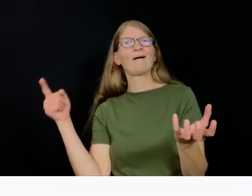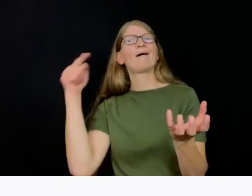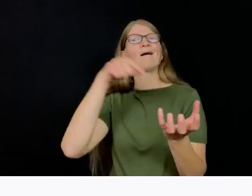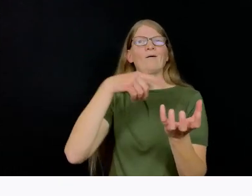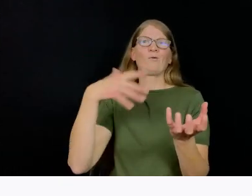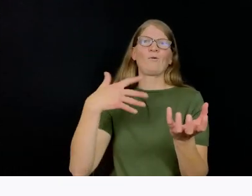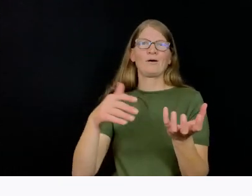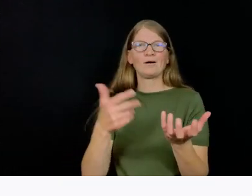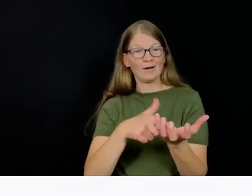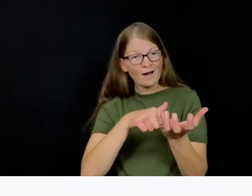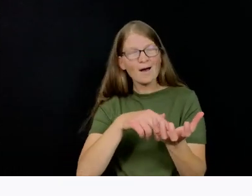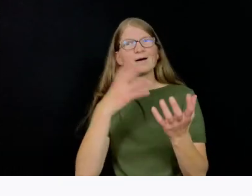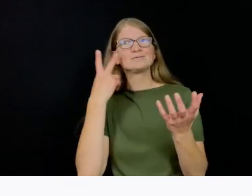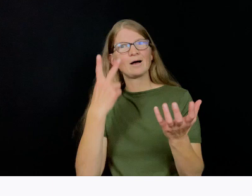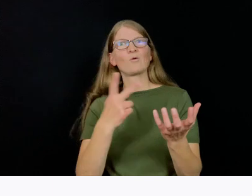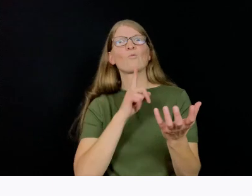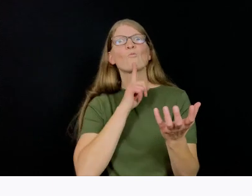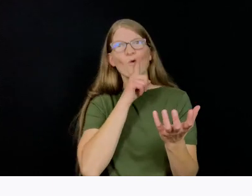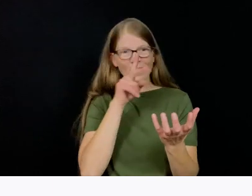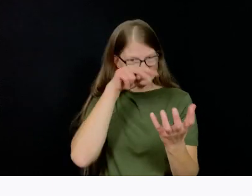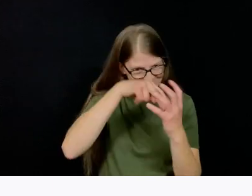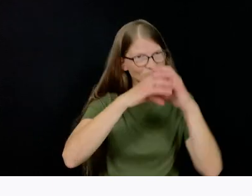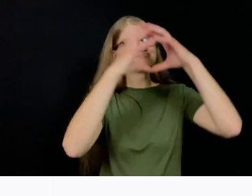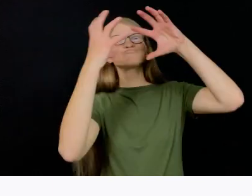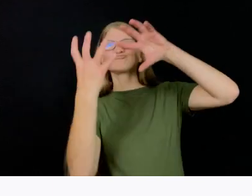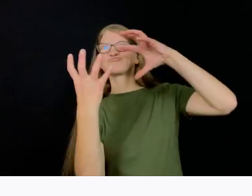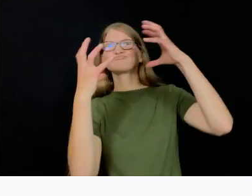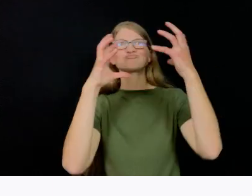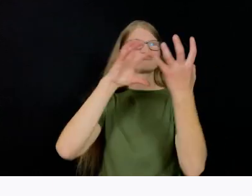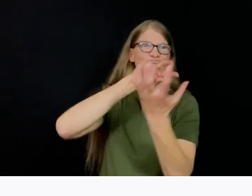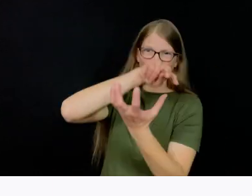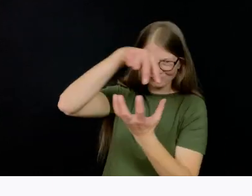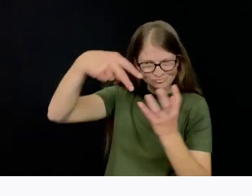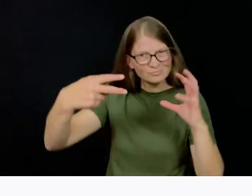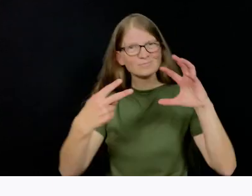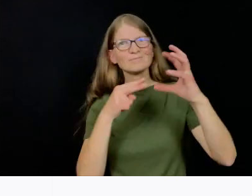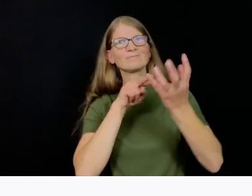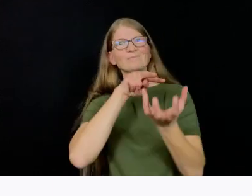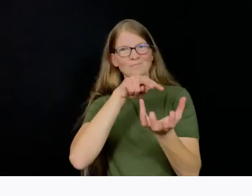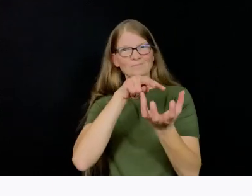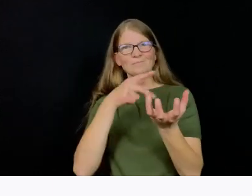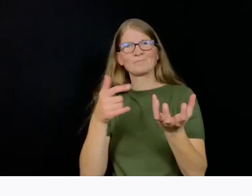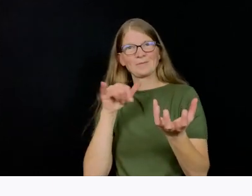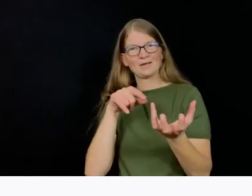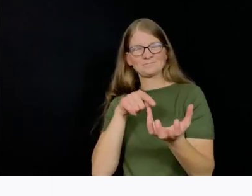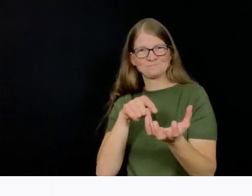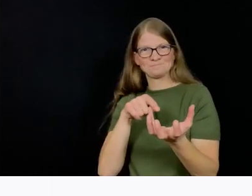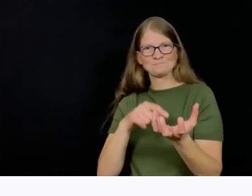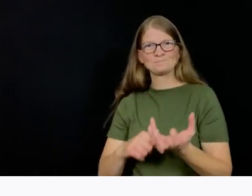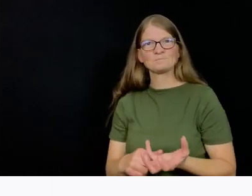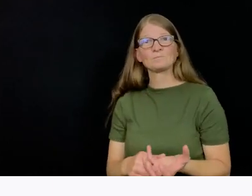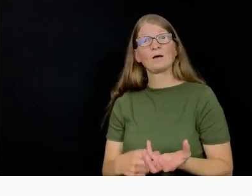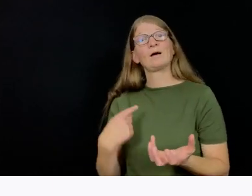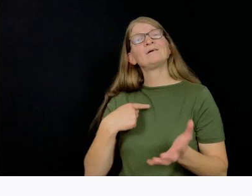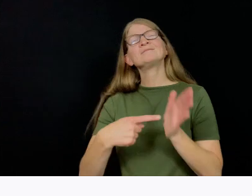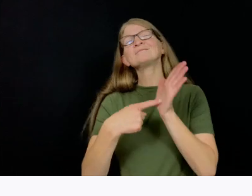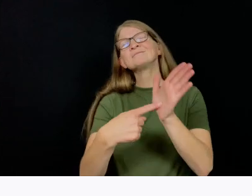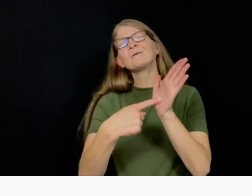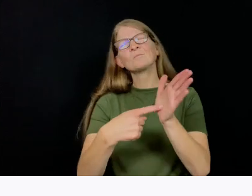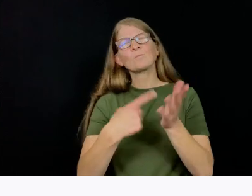أسهل قليلًا مما يتيح لكم استكشاف المفاهيم عن قرب في مساحتكم الخاصة إليكم ما يفعله مدرّس من تكساس